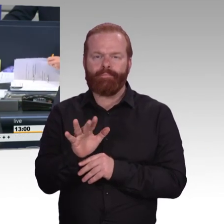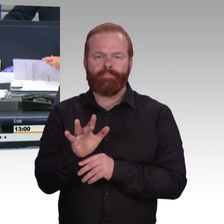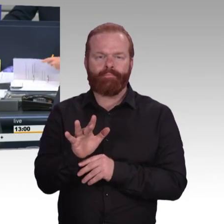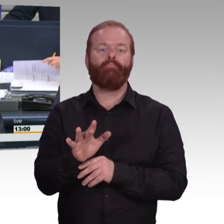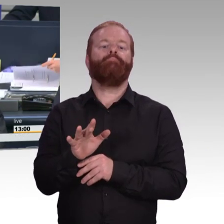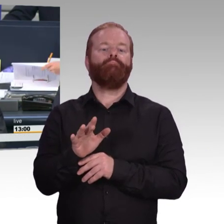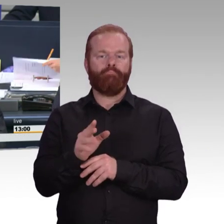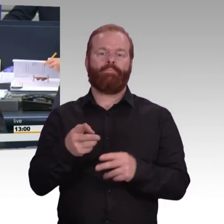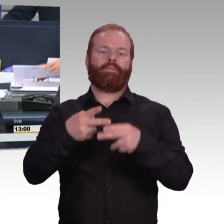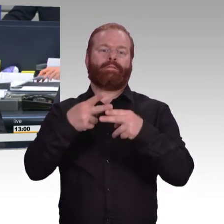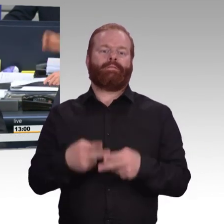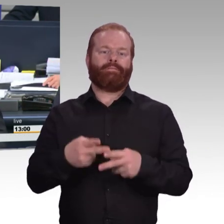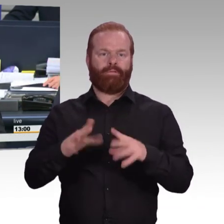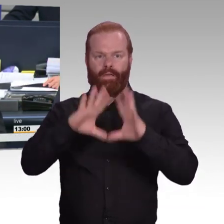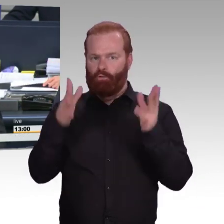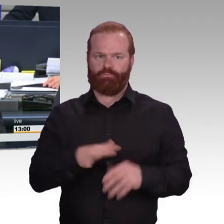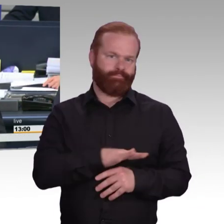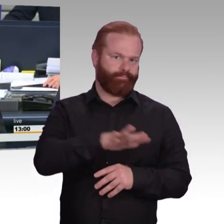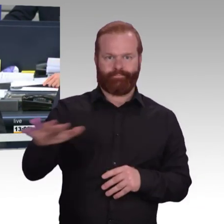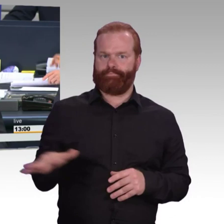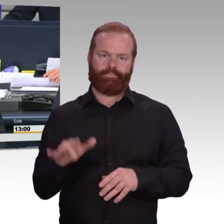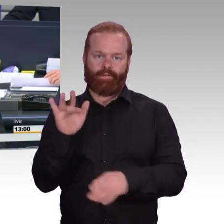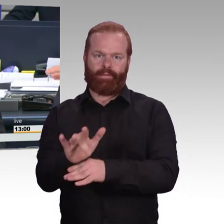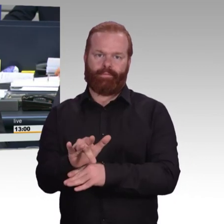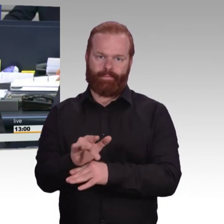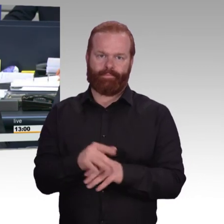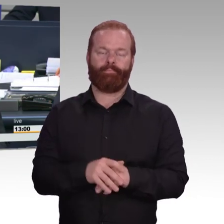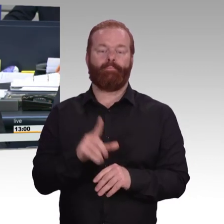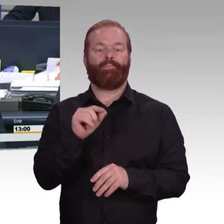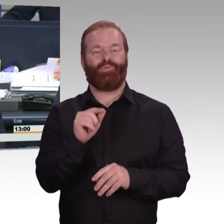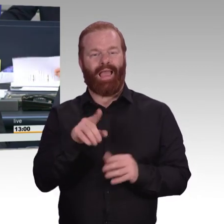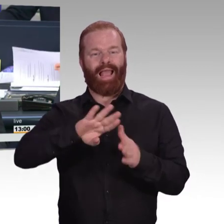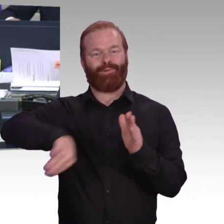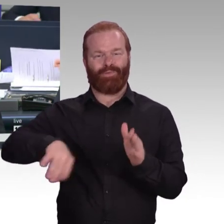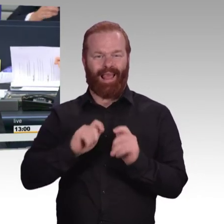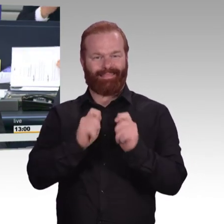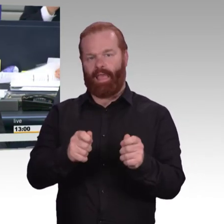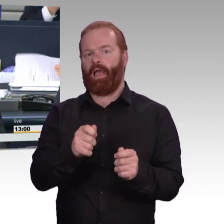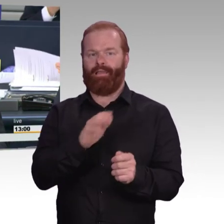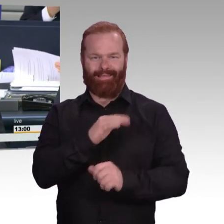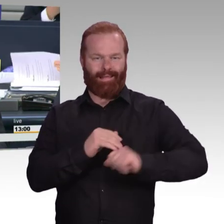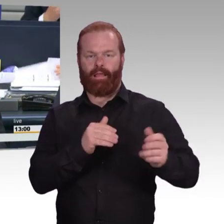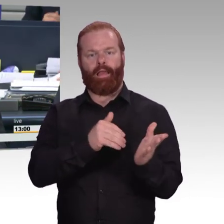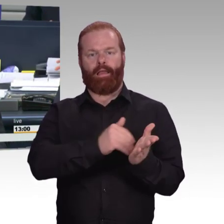Ich rufe jetzt auf die Tagesordnungspunkte 6a und 6b, erste Beratung des von der Fraktion Bündnis 90/Die Grünen